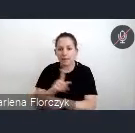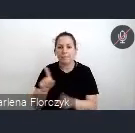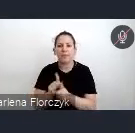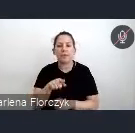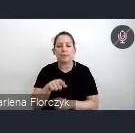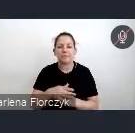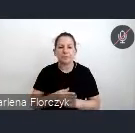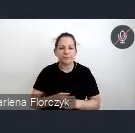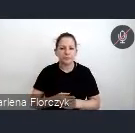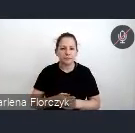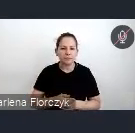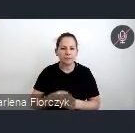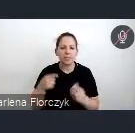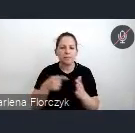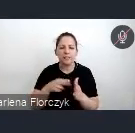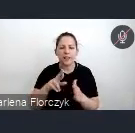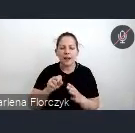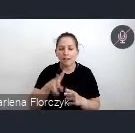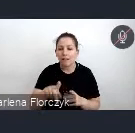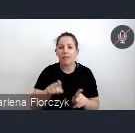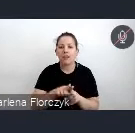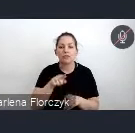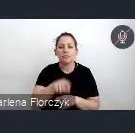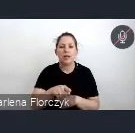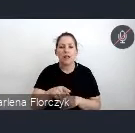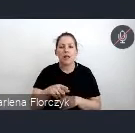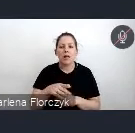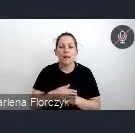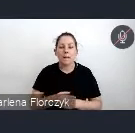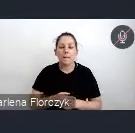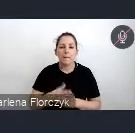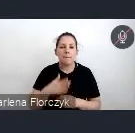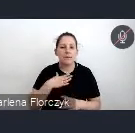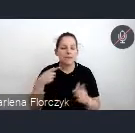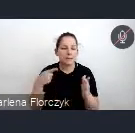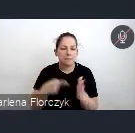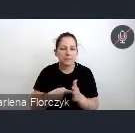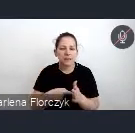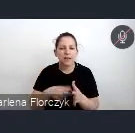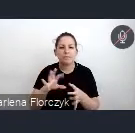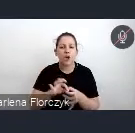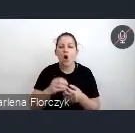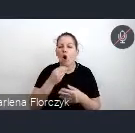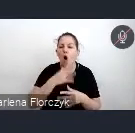mamy misję dedykowaną zdrowym glebom i wreszcie mamy misję związaną z oceanami, morzami